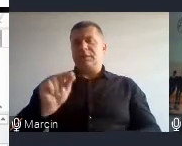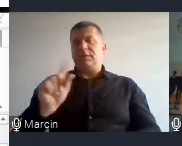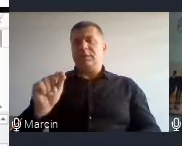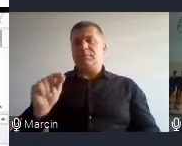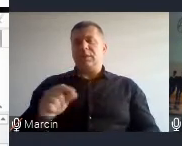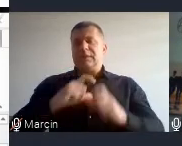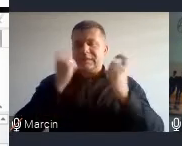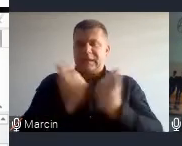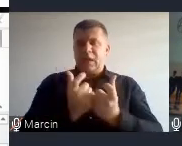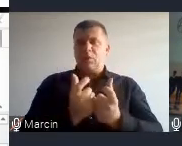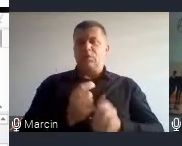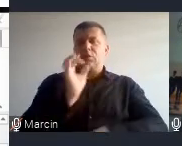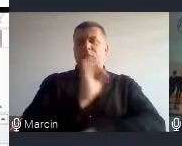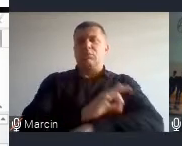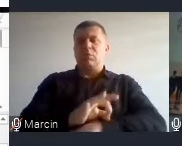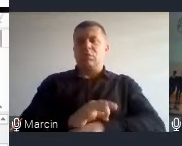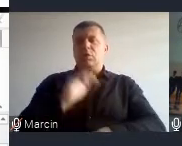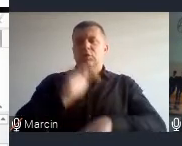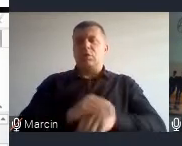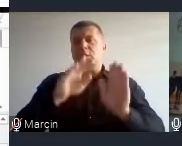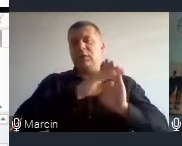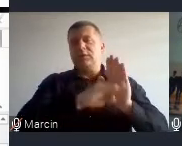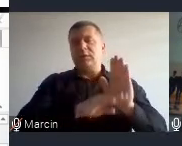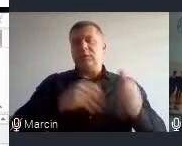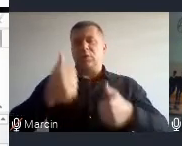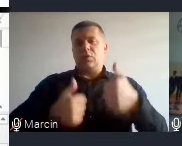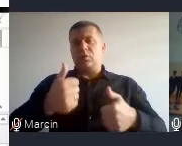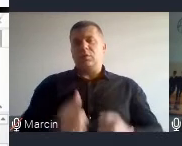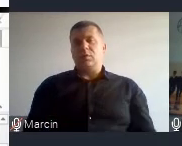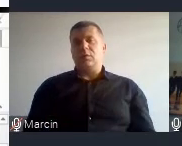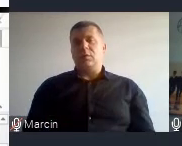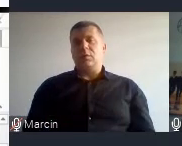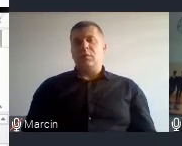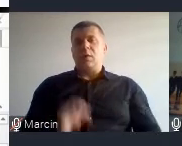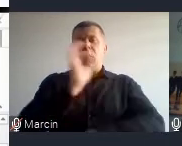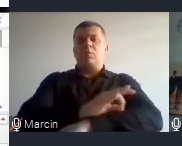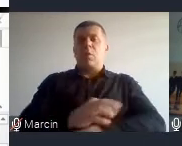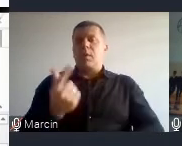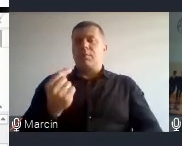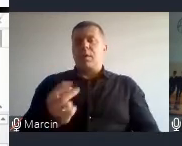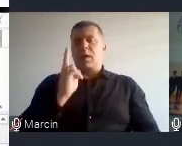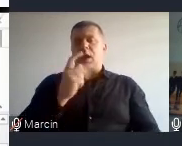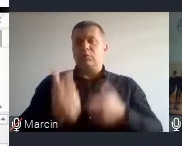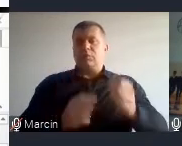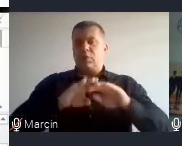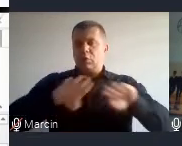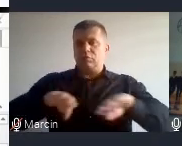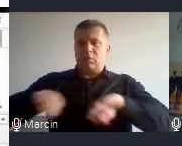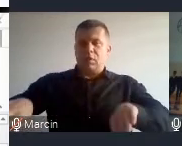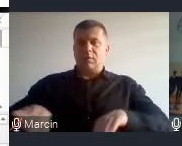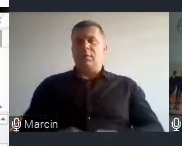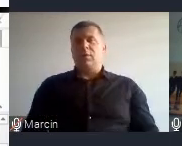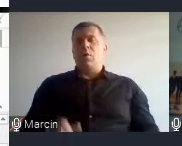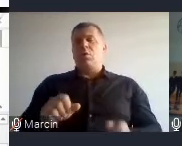Czyli tak: szacowanie w danym roku budżetowym, zgodnie z PZP, szacowanie w całości projektu zgodnie z zasadą konkurencyjności.